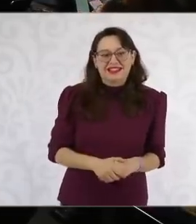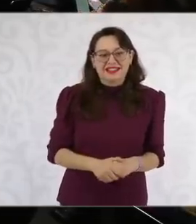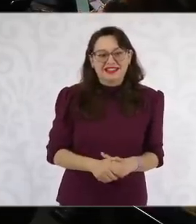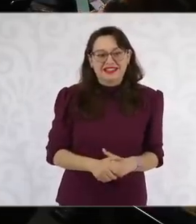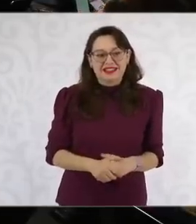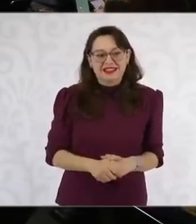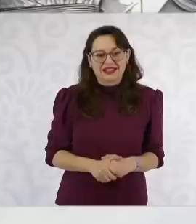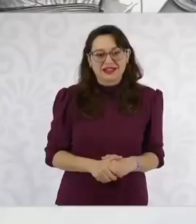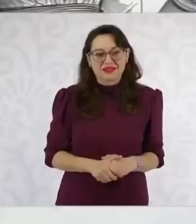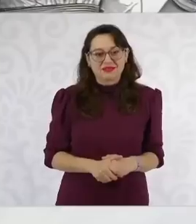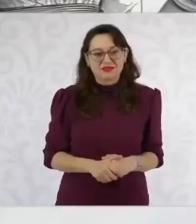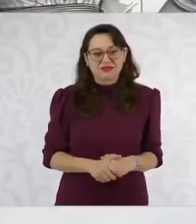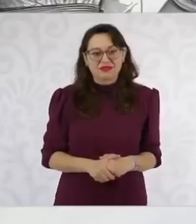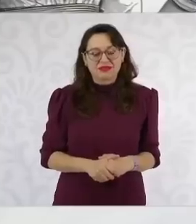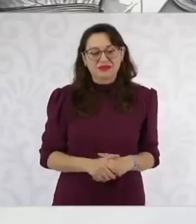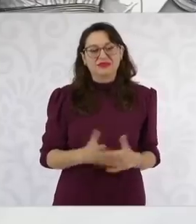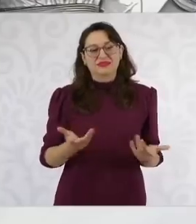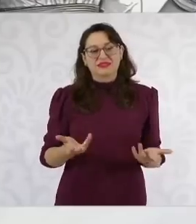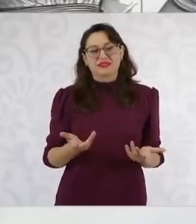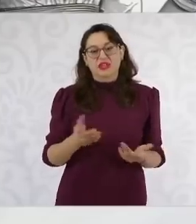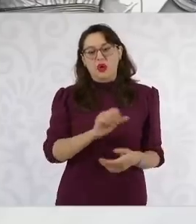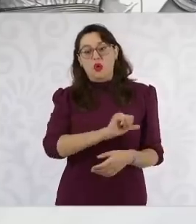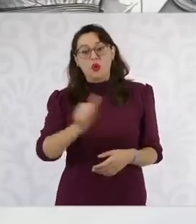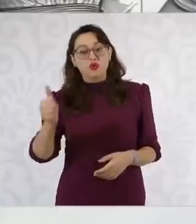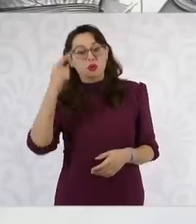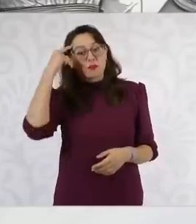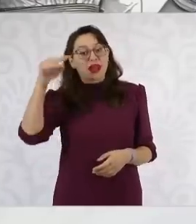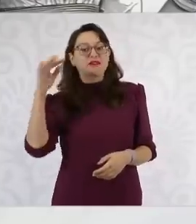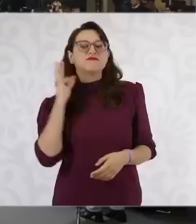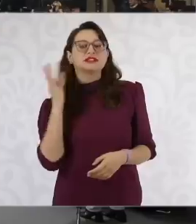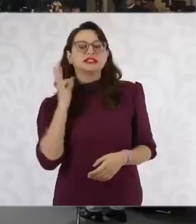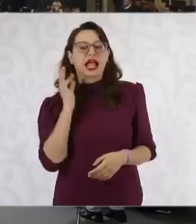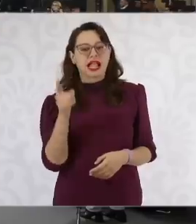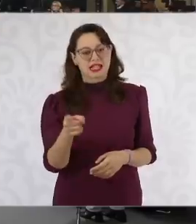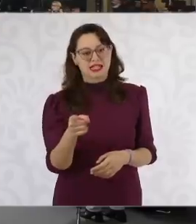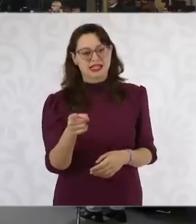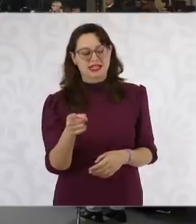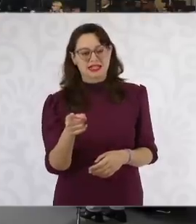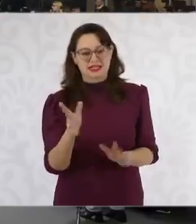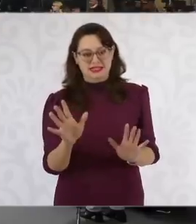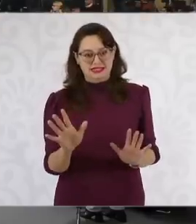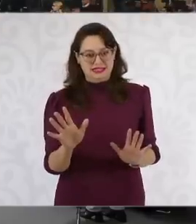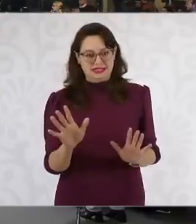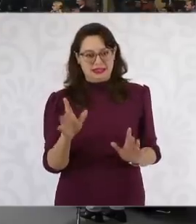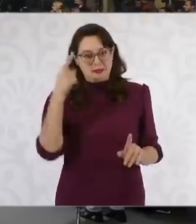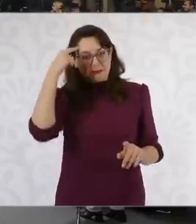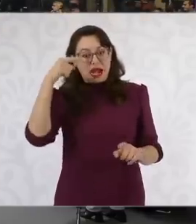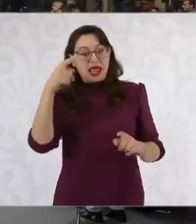sí señora a sus órdenes alguien más para el fiscal tenía usted algo más para el fiscal sí